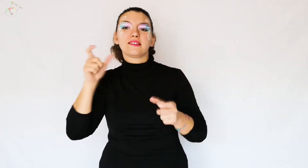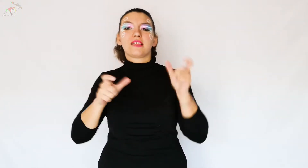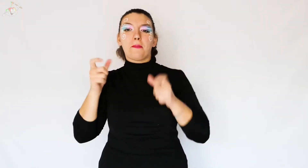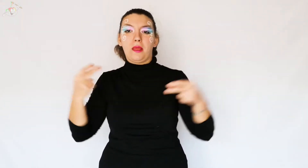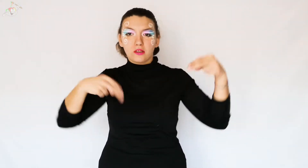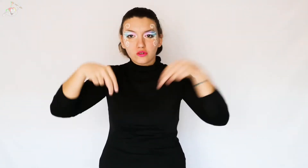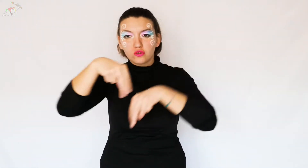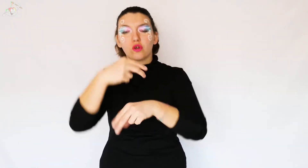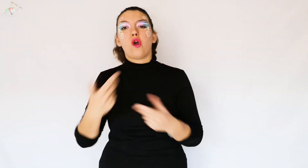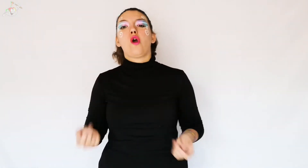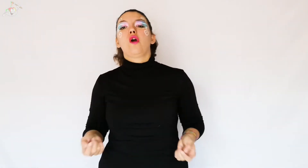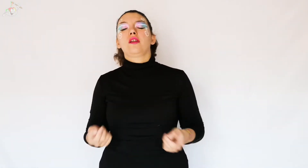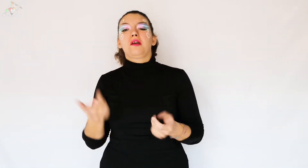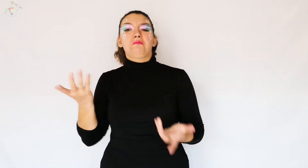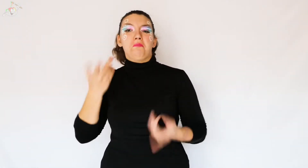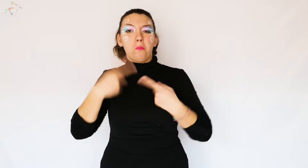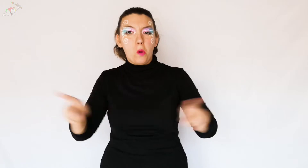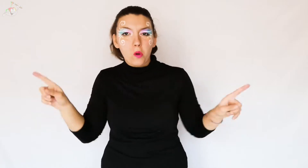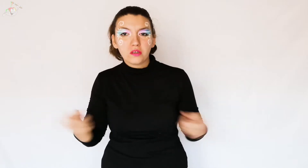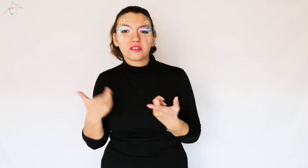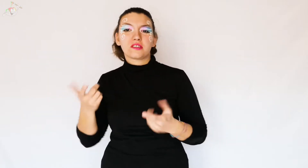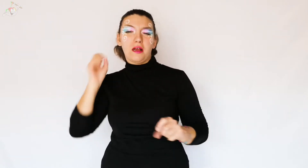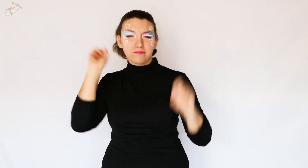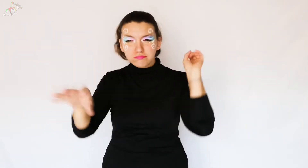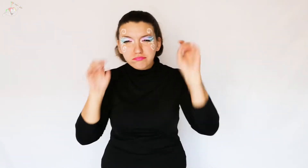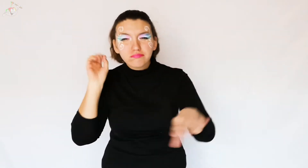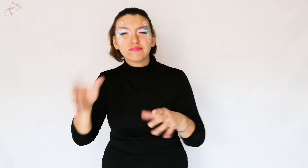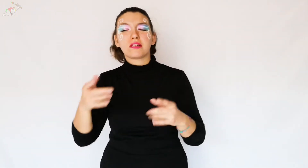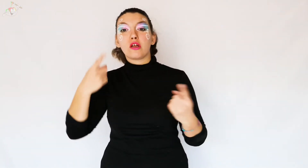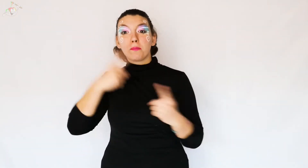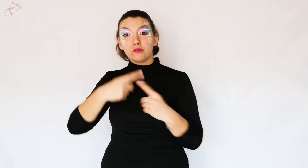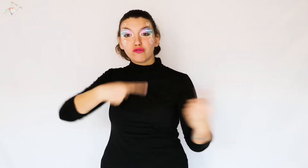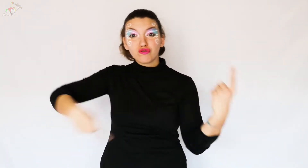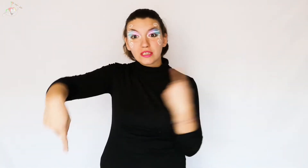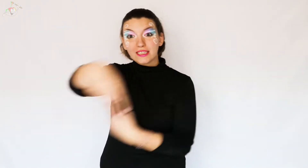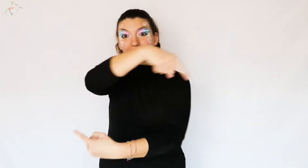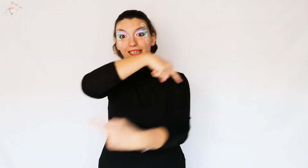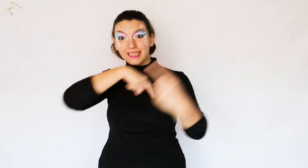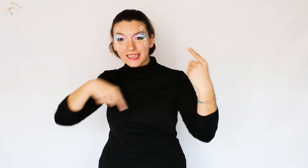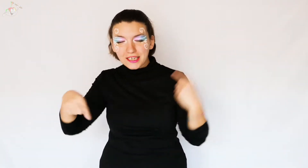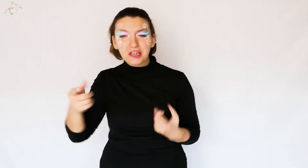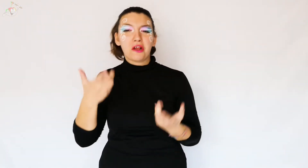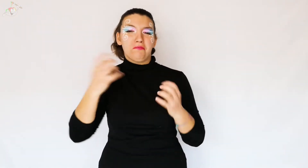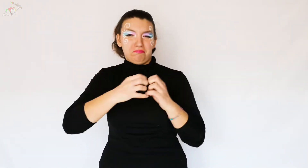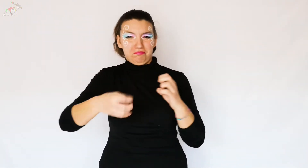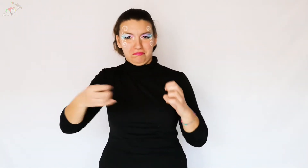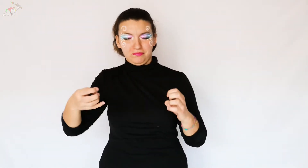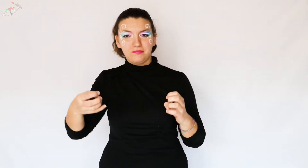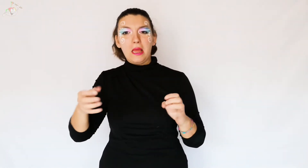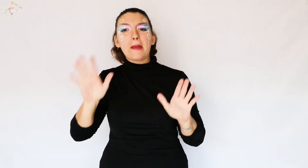dove sopra ci sono le persone, ci sono la musica e i coriandoli, fanno dei giri, eccetera.